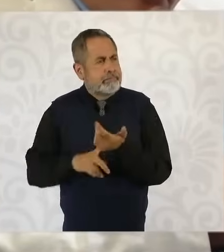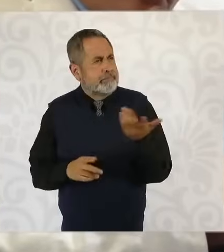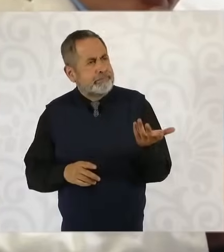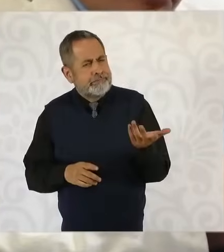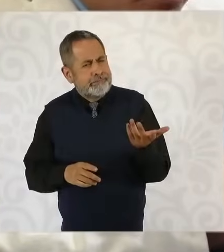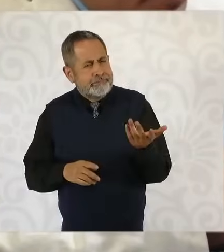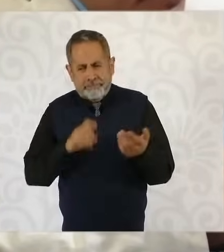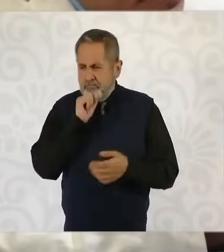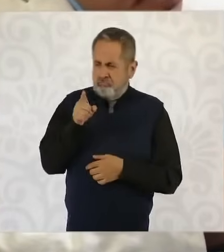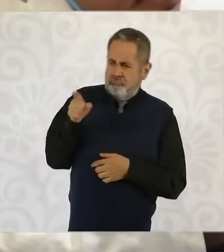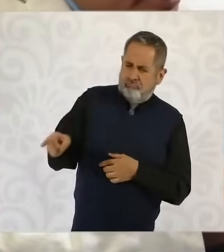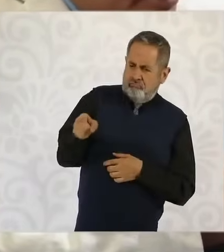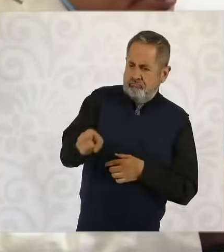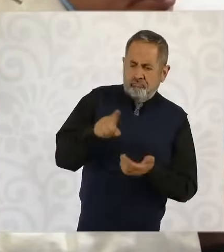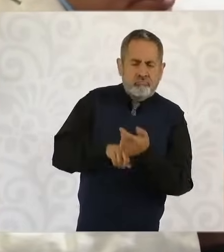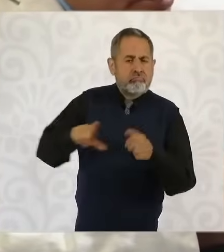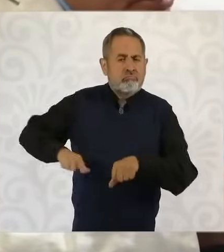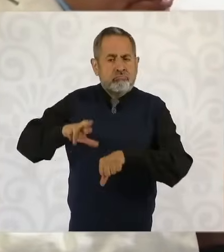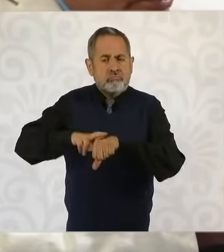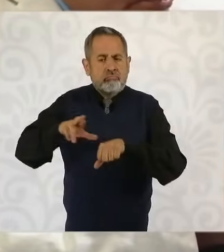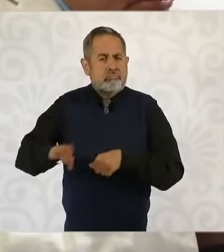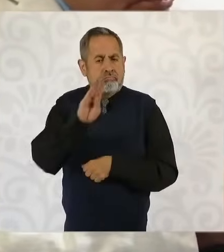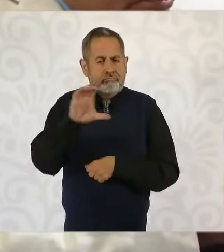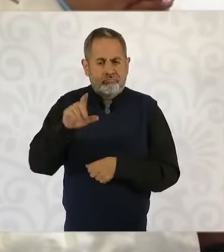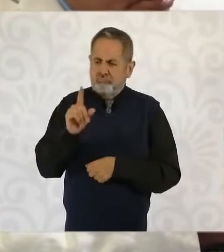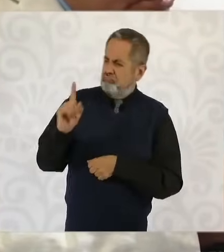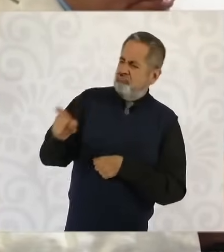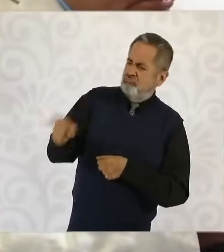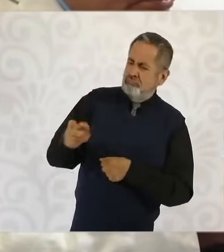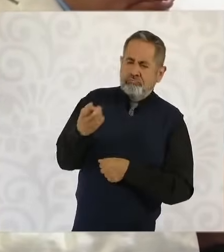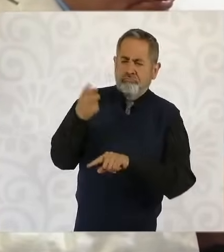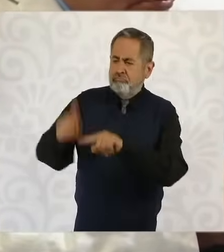estos señalamientos que se le han hecho a la gobernadora de Baja California incluso